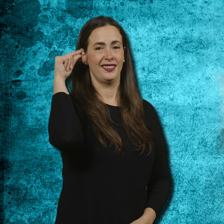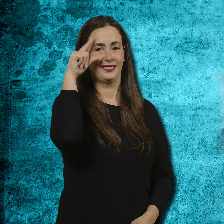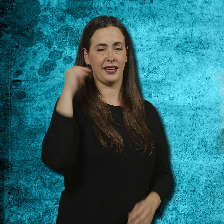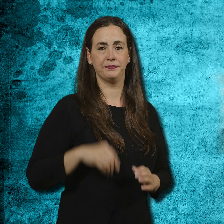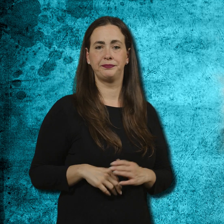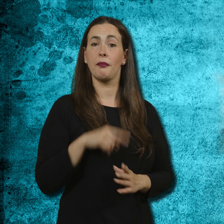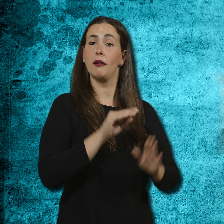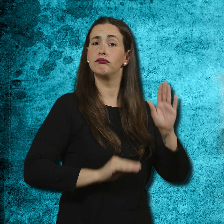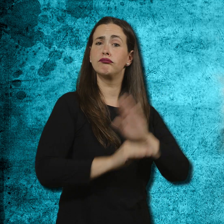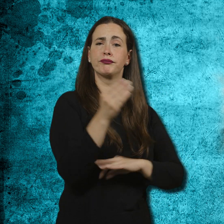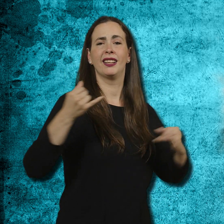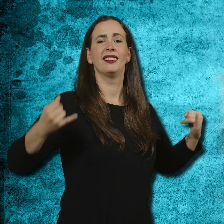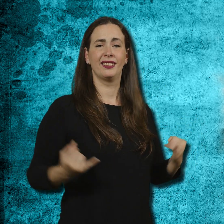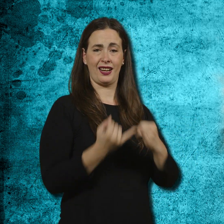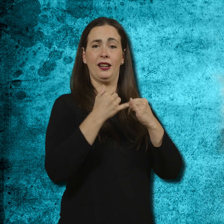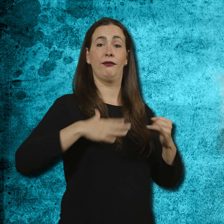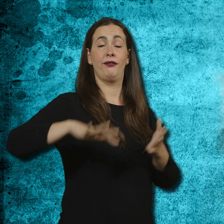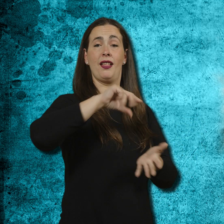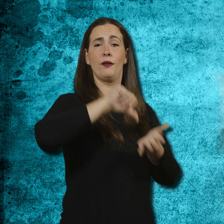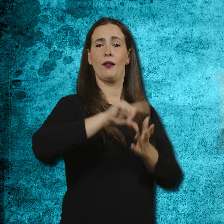ELISA ISABEL GONZÁLEZ DE CHÁVEZ